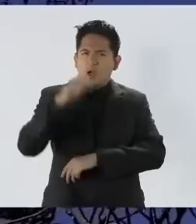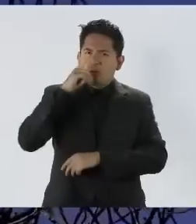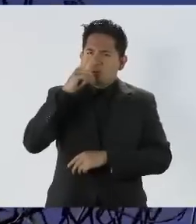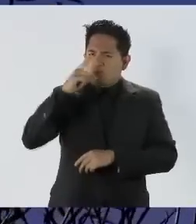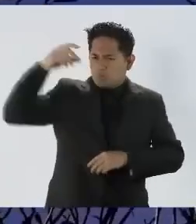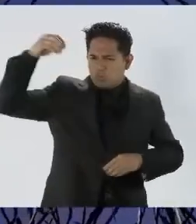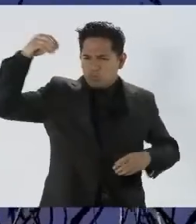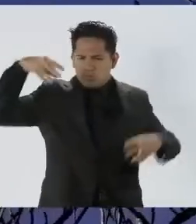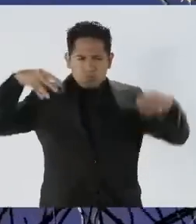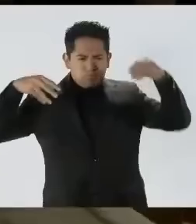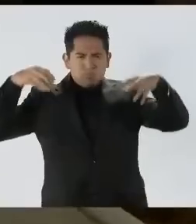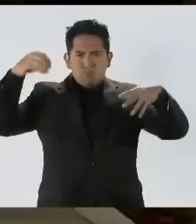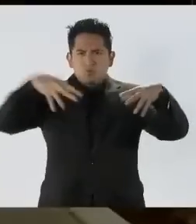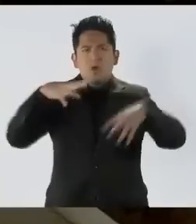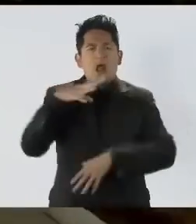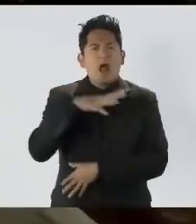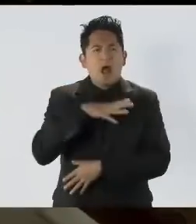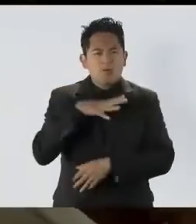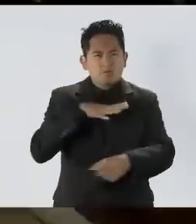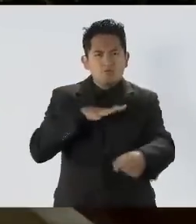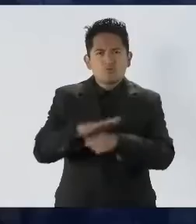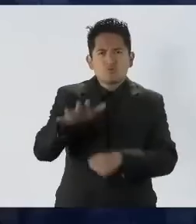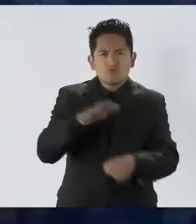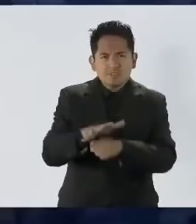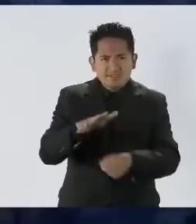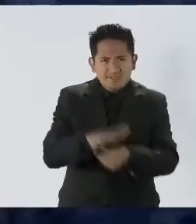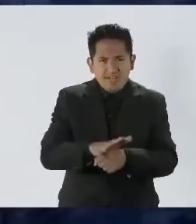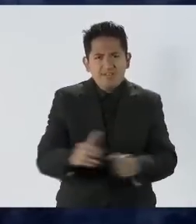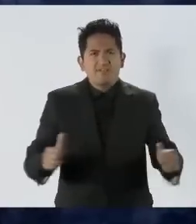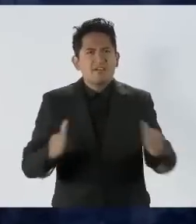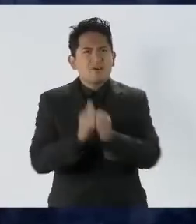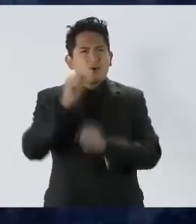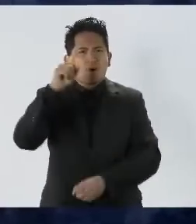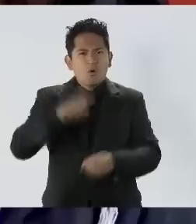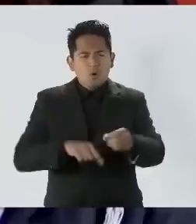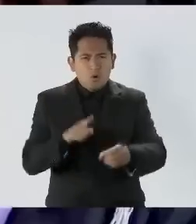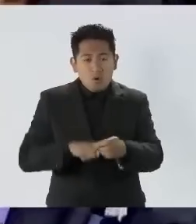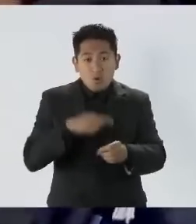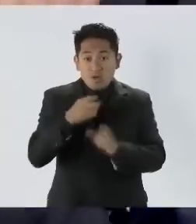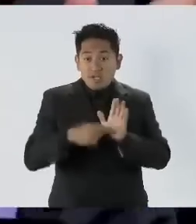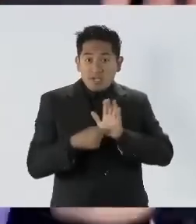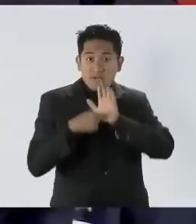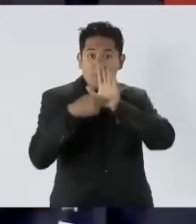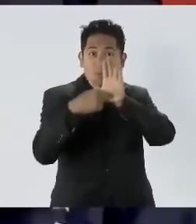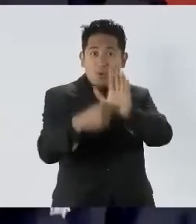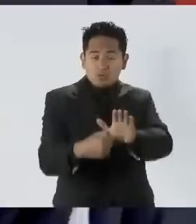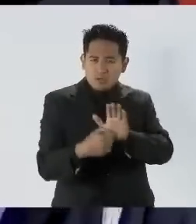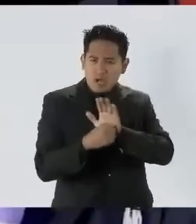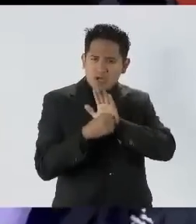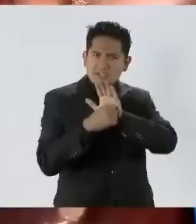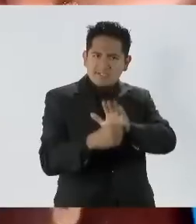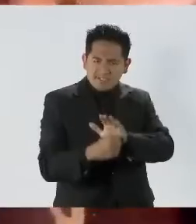y lleno de color que resalta la identidad de esa demarcación y de toda nuestra ciudad